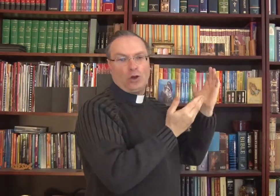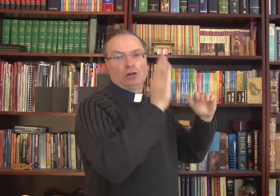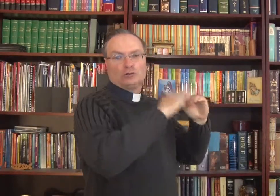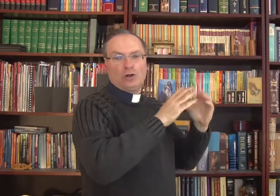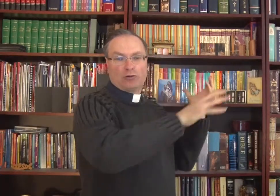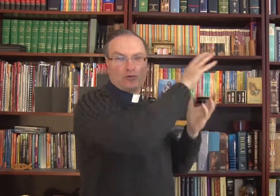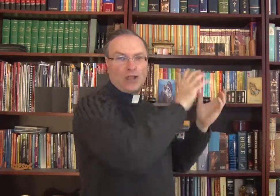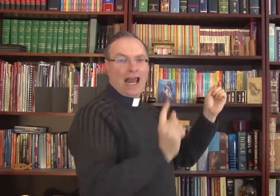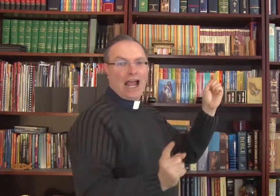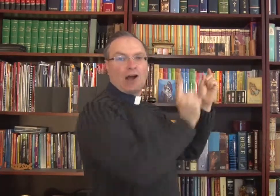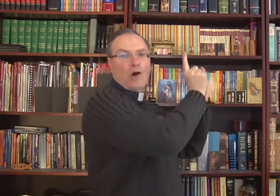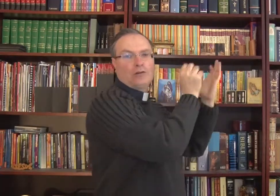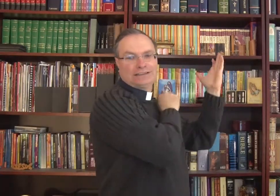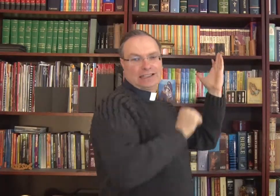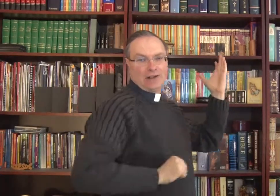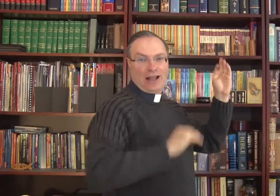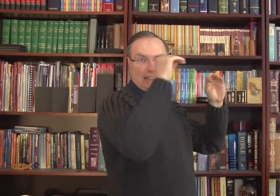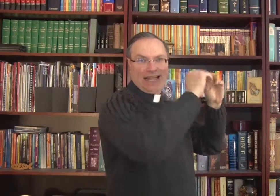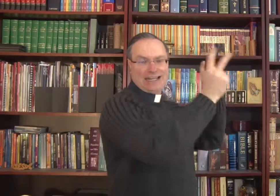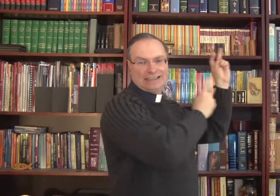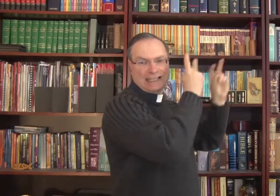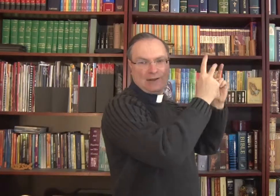sur des nuées à la rencontre du Seigneur dans les airs,